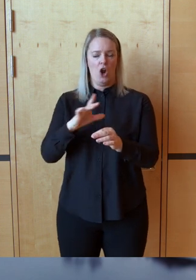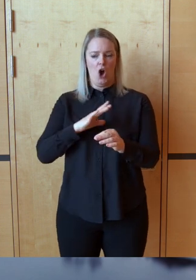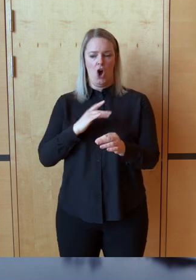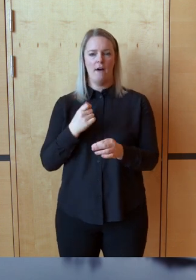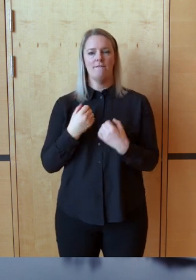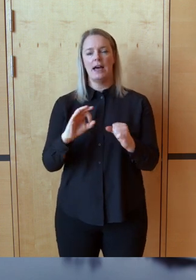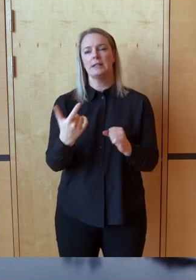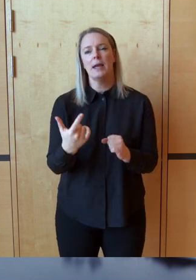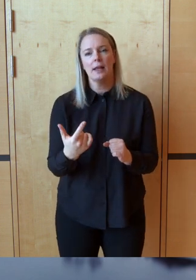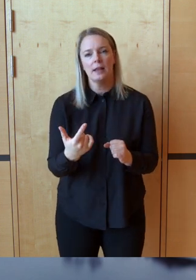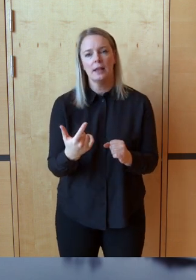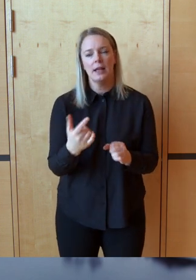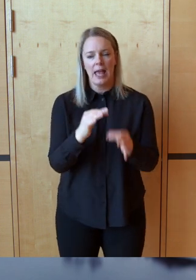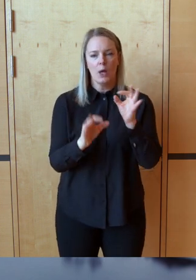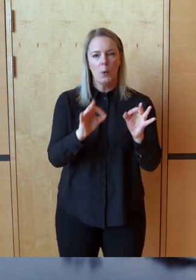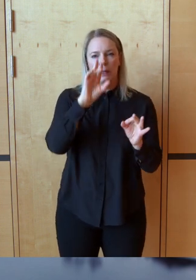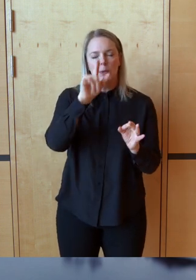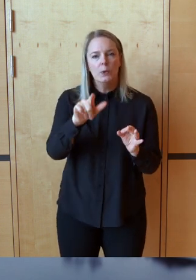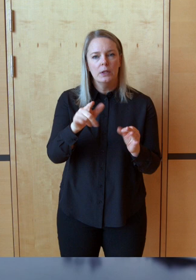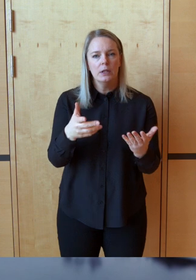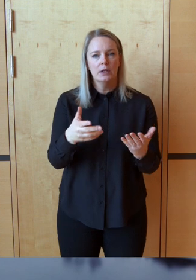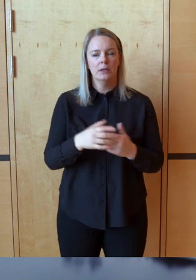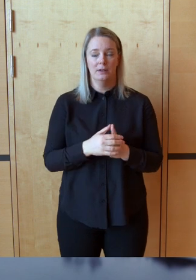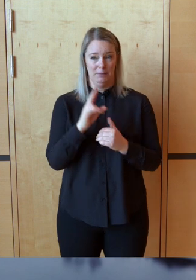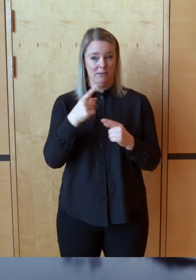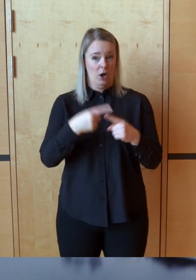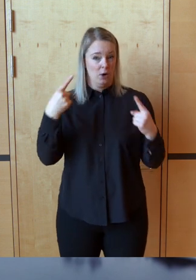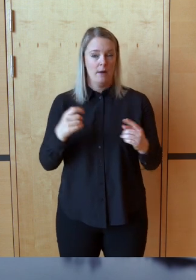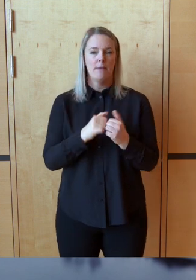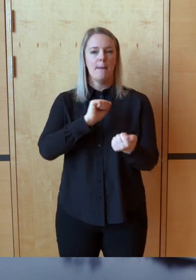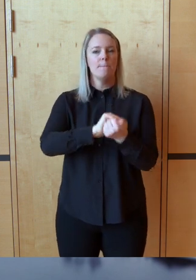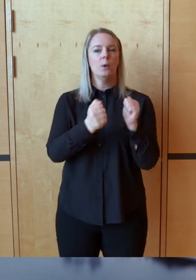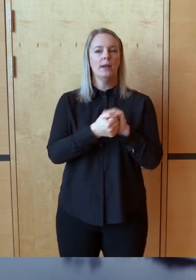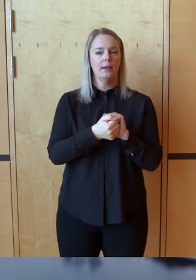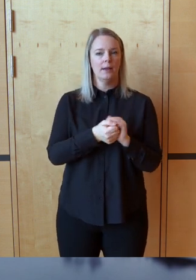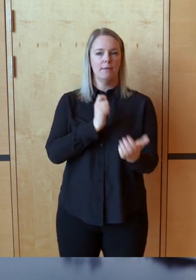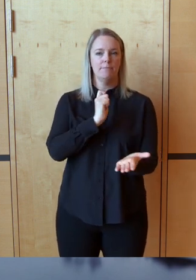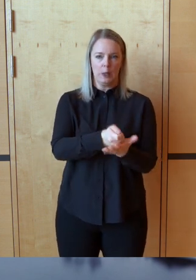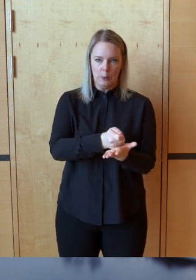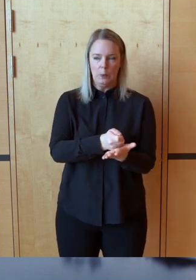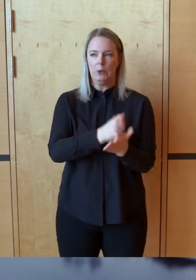Verksamhet exakt hur det ska se ut Däremot en politiker att fatta beslut jag tagit ställning till